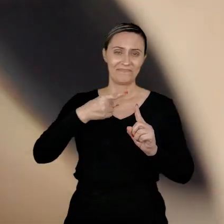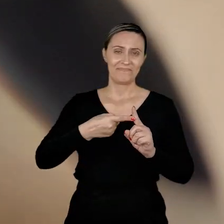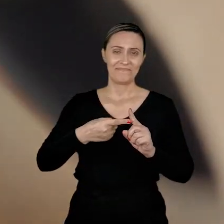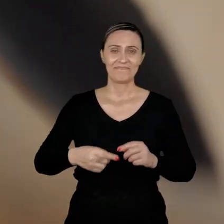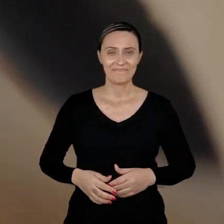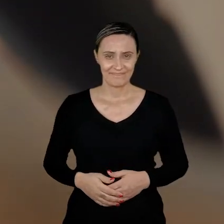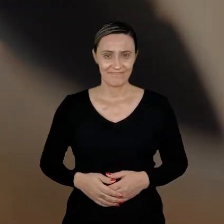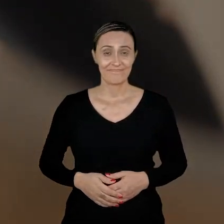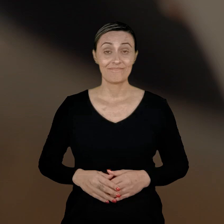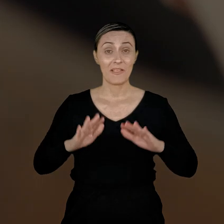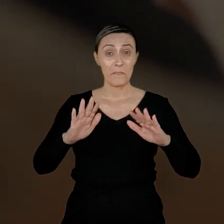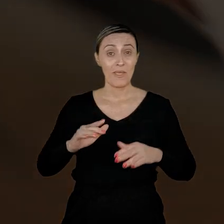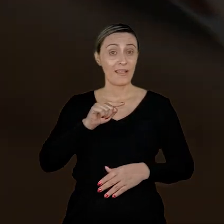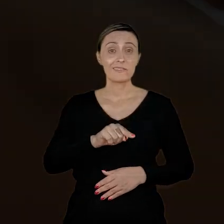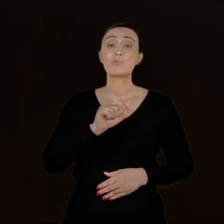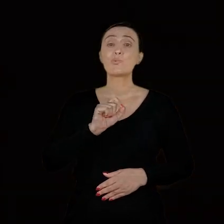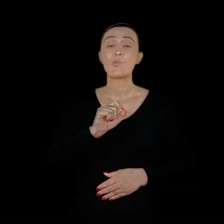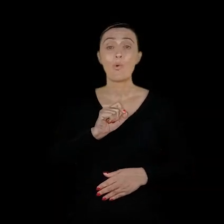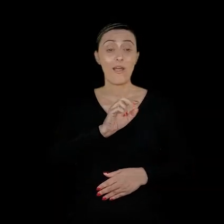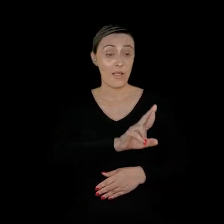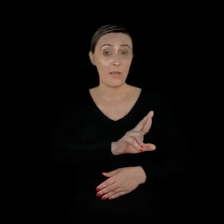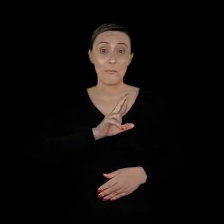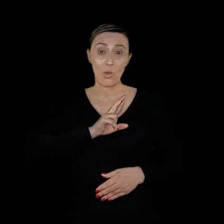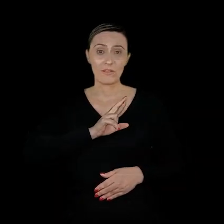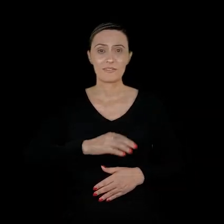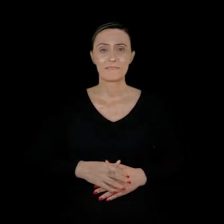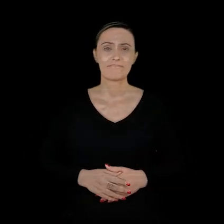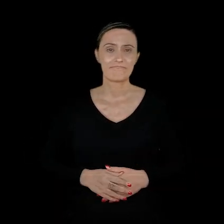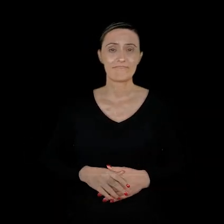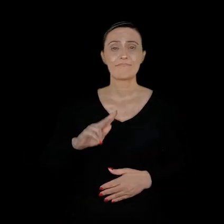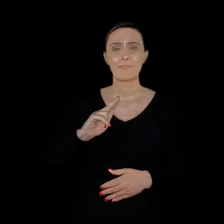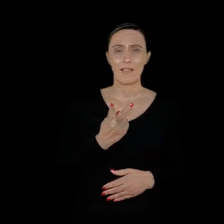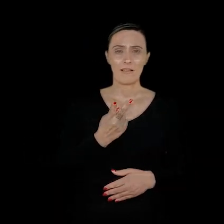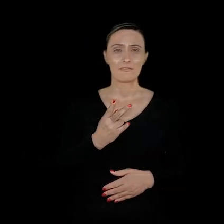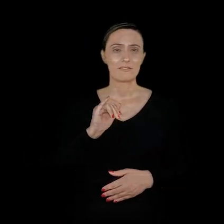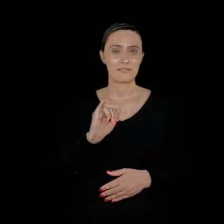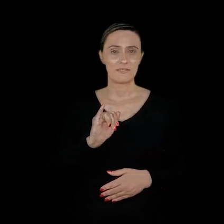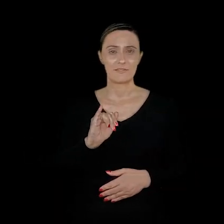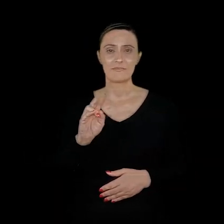Mas o exame alterado tinha apenas três letras H I V.